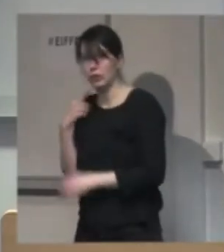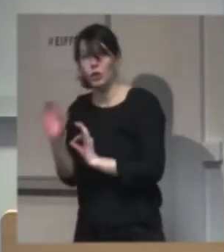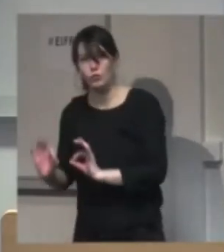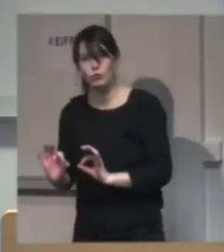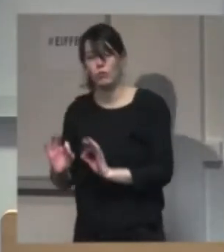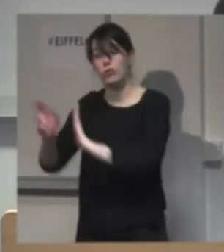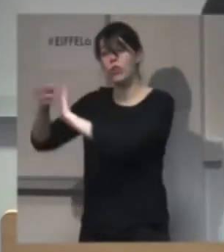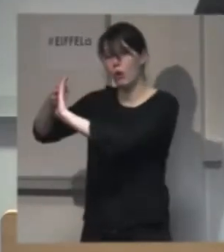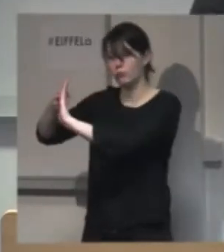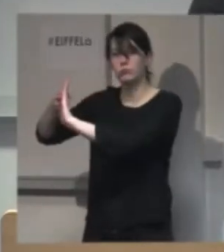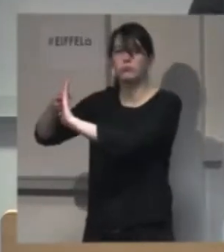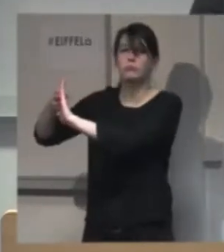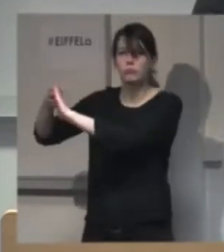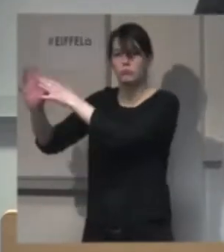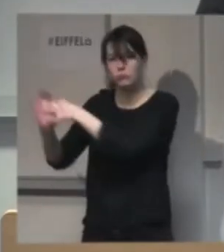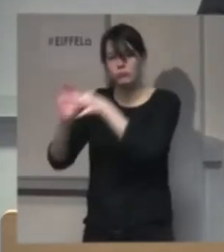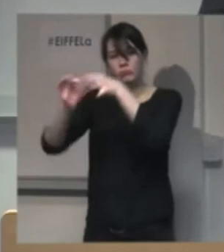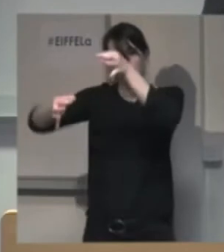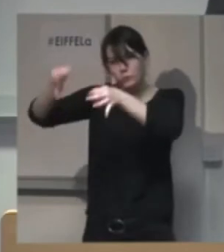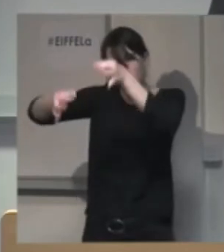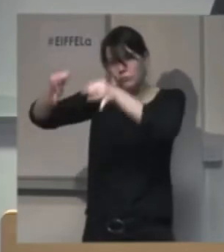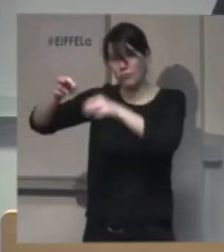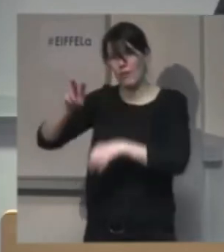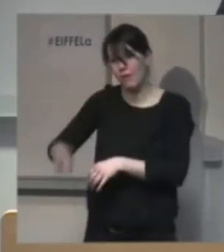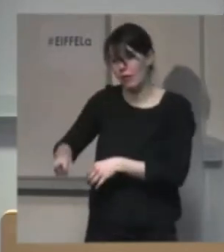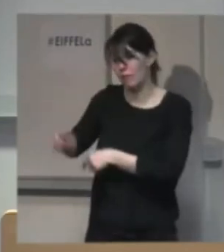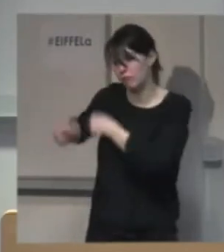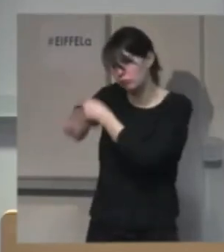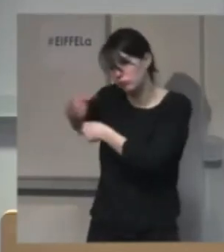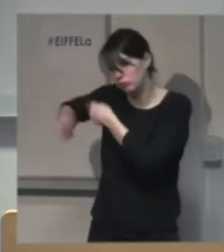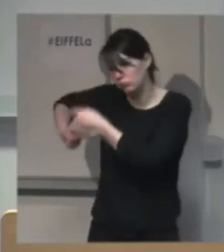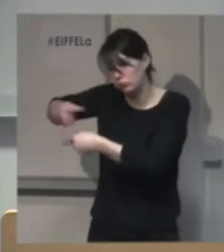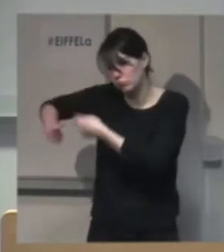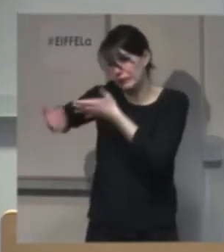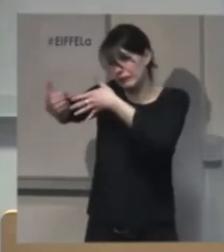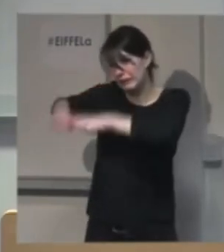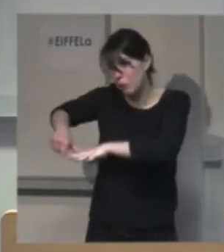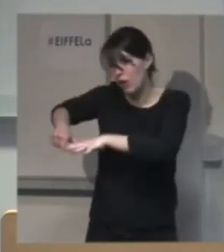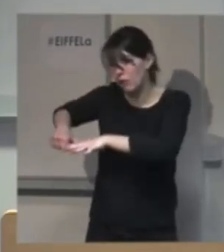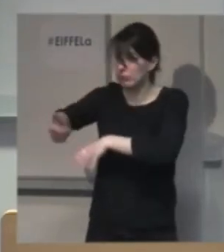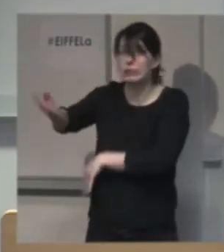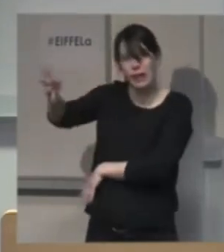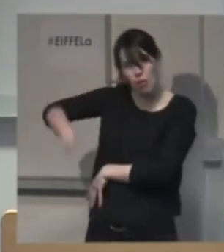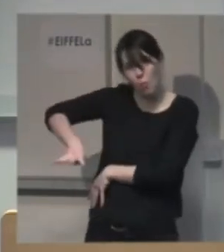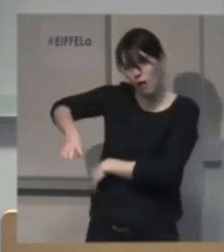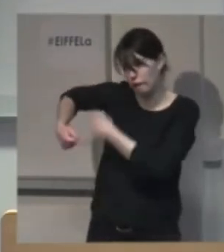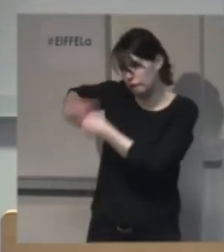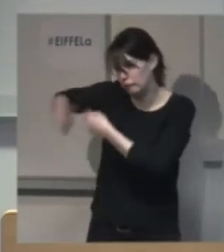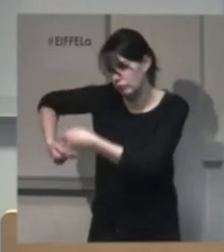au sens juridique, beaucoup de choses se sont passées ces 6 derniers mois, même ces 4 derniers mois. C'est vraiment récent.